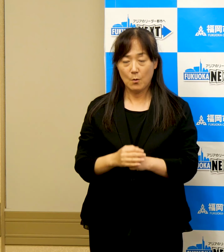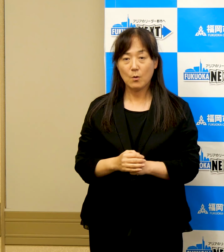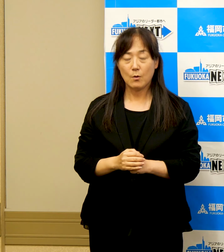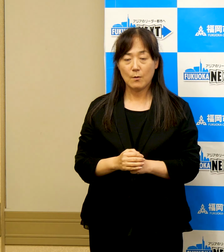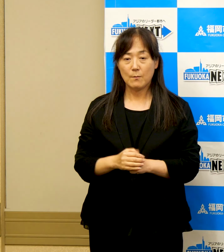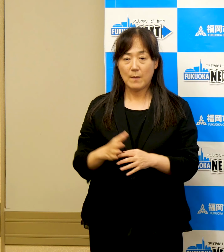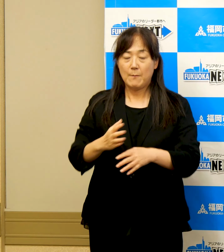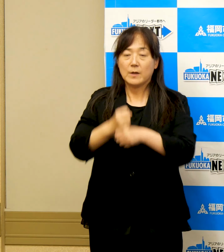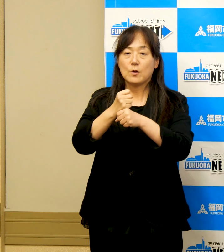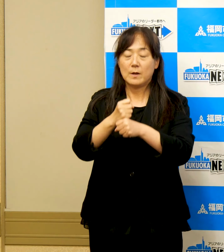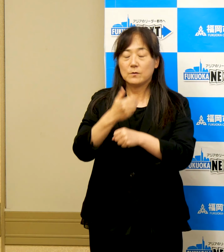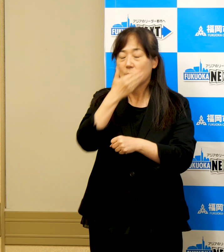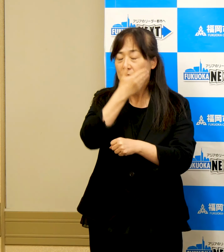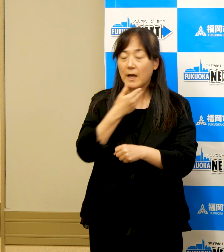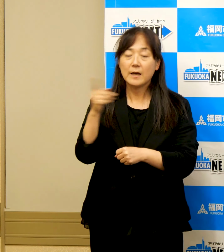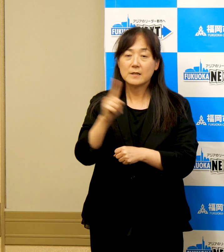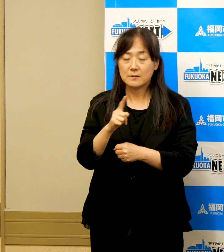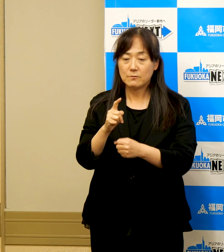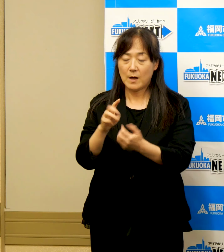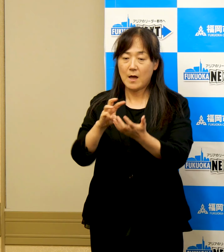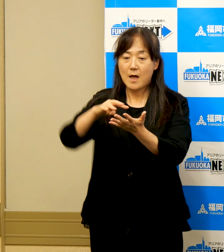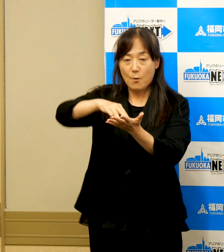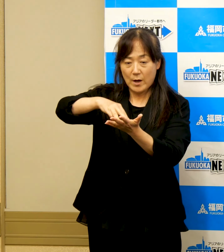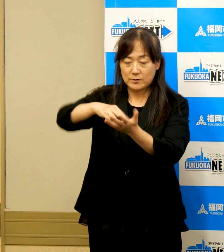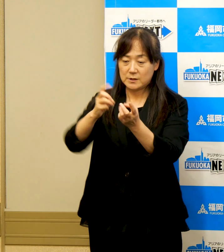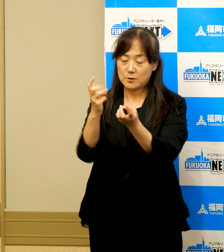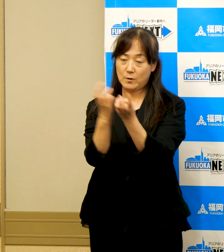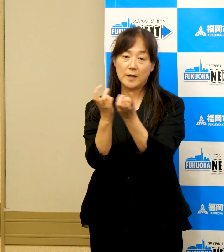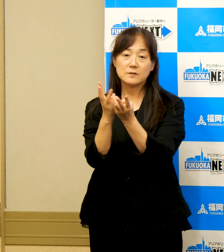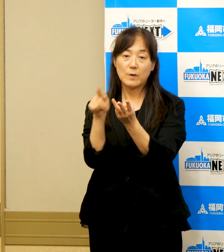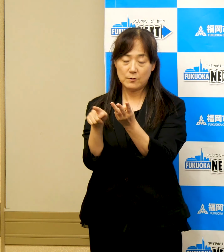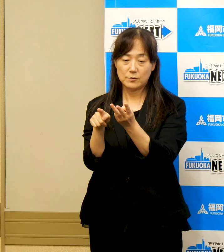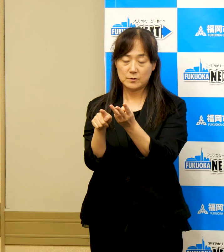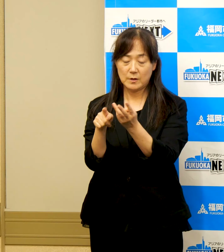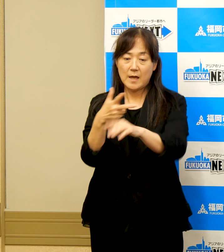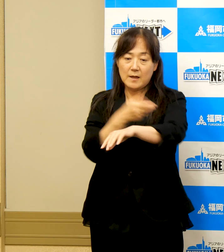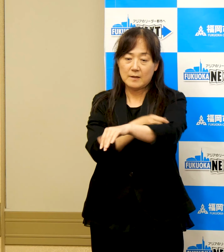要するに大事なのはワクチンの数もあるんですが 接種体制ですよね